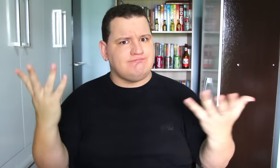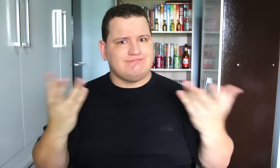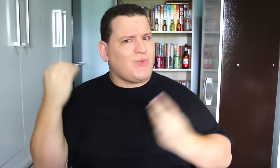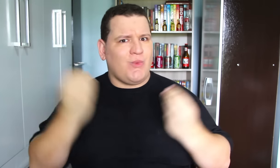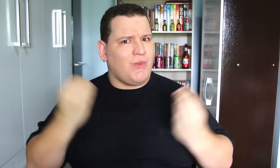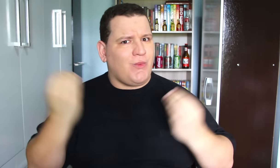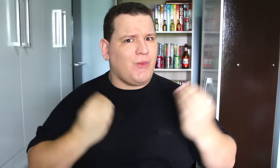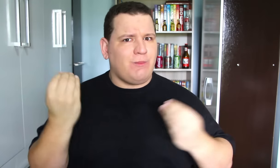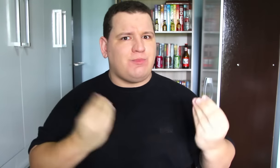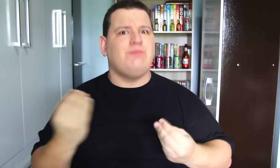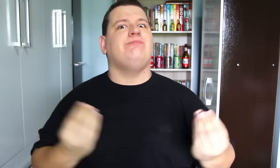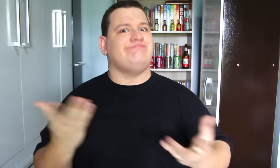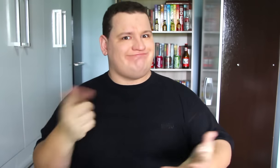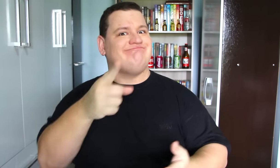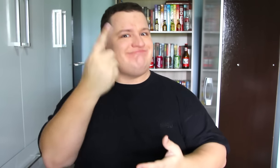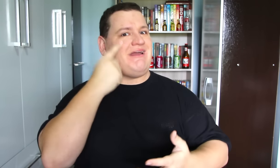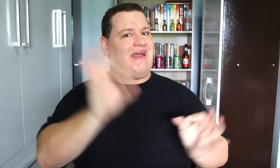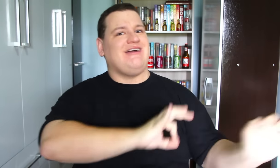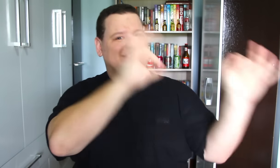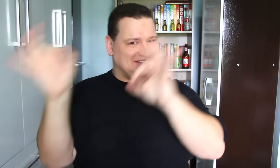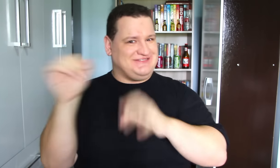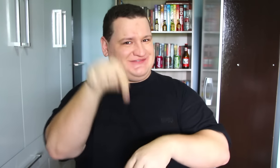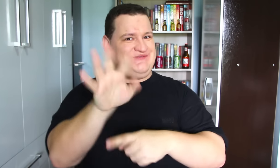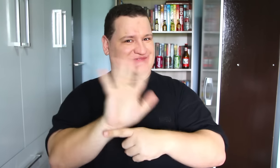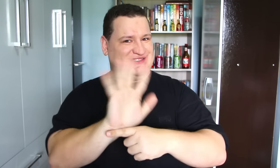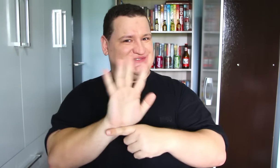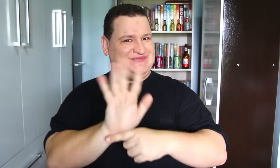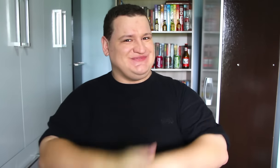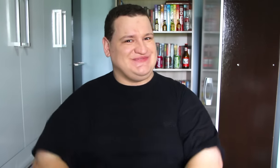Como assim? Assista o vídeo.